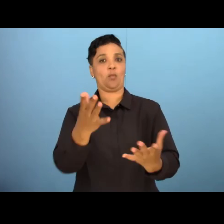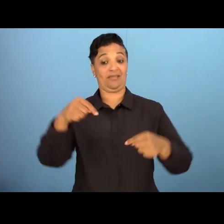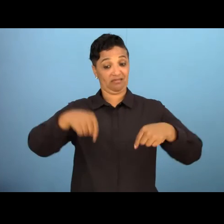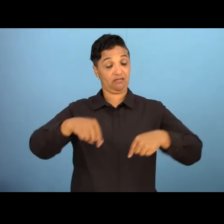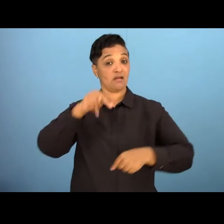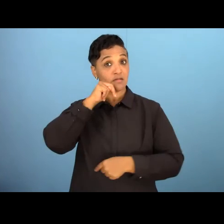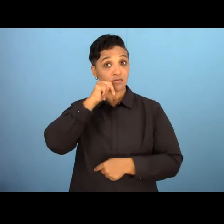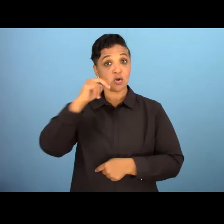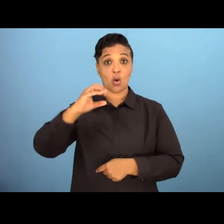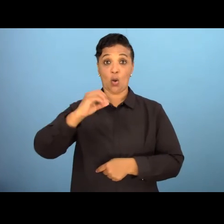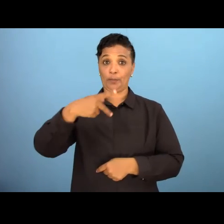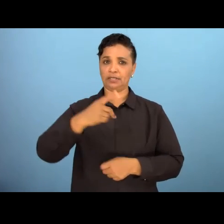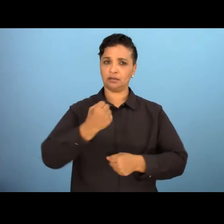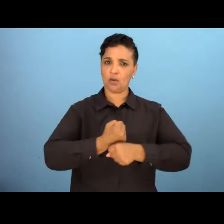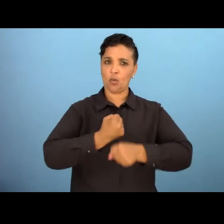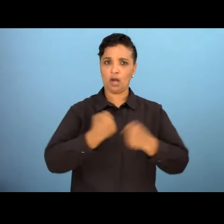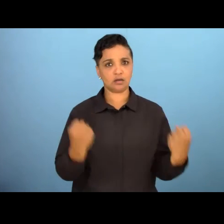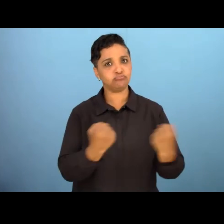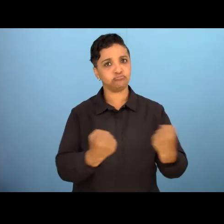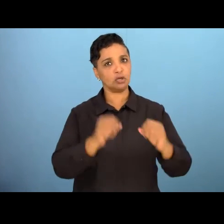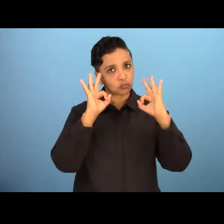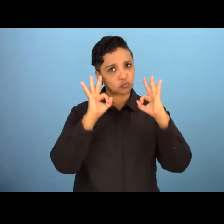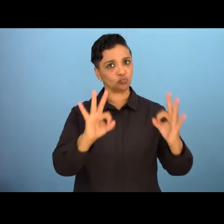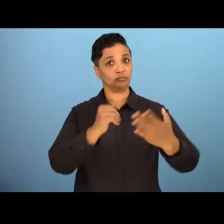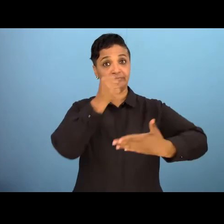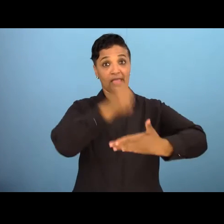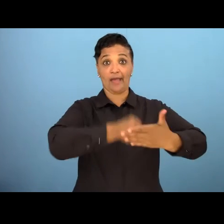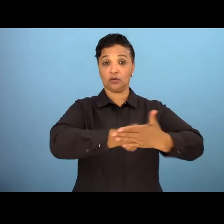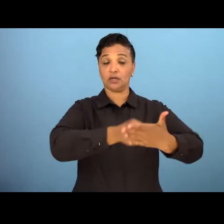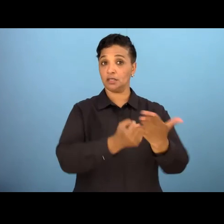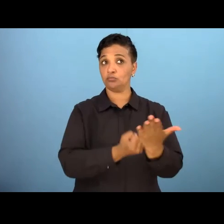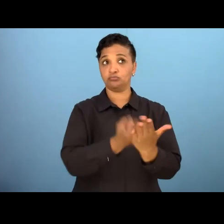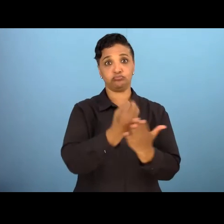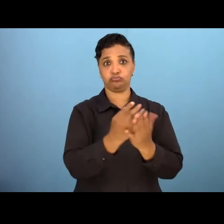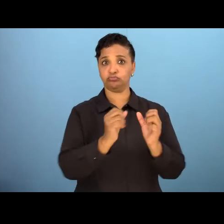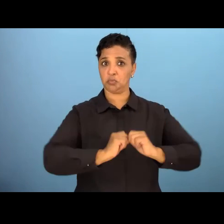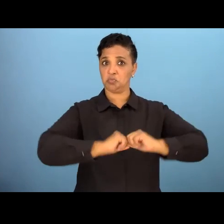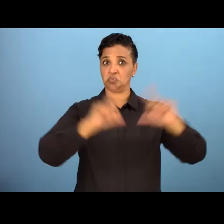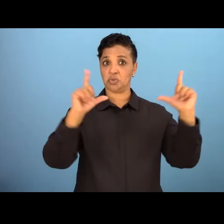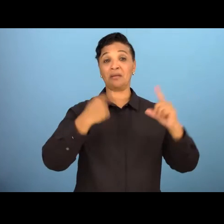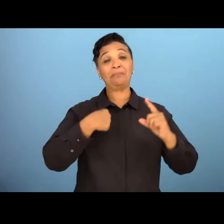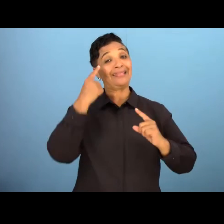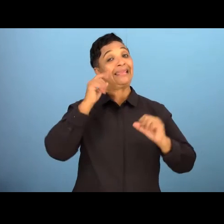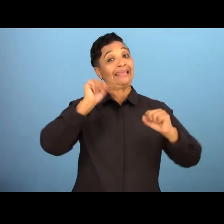Trabajo con varios OPD con oficinas y contactos, por lo que me gustaría enviar que los OPD en Nigeria son efectivos y activos, y la promoción, sin embargo, estoy de acuerdo en que hay espacio para